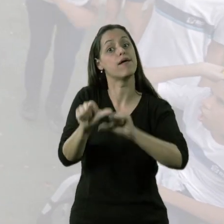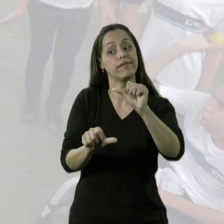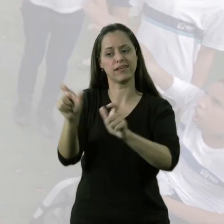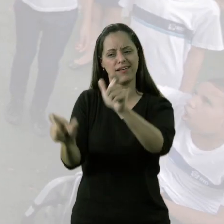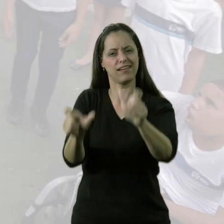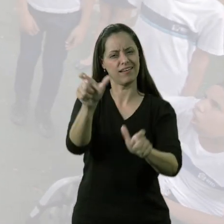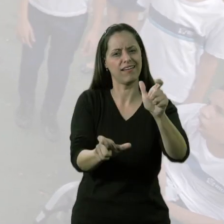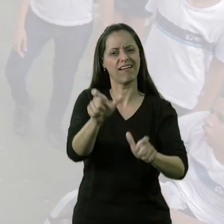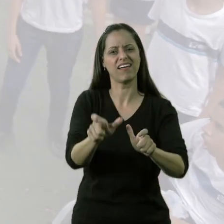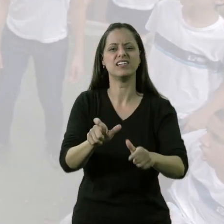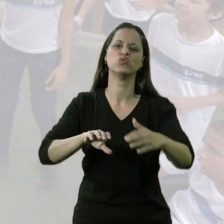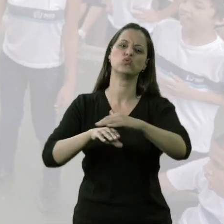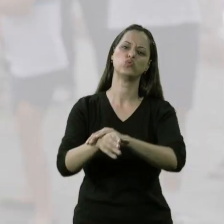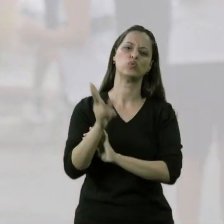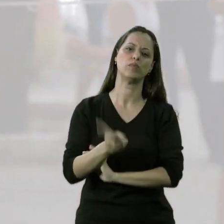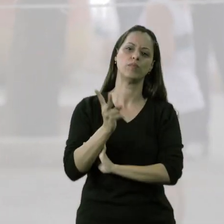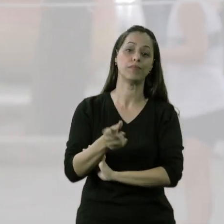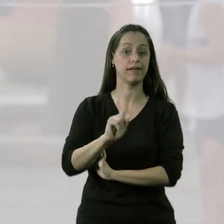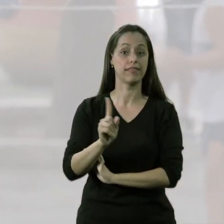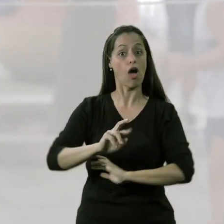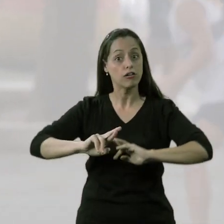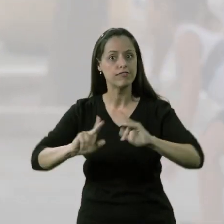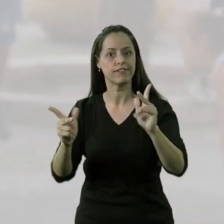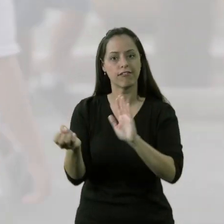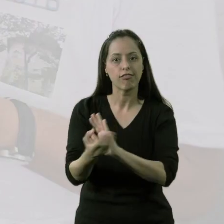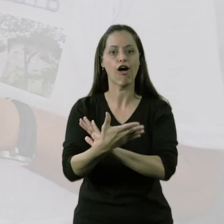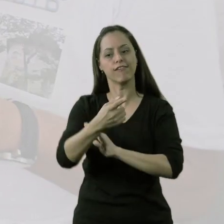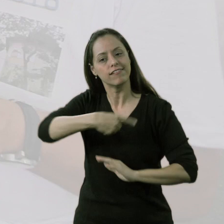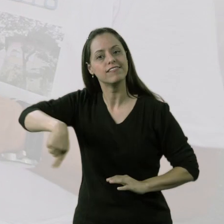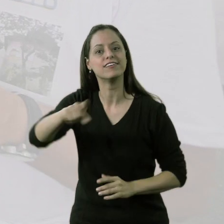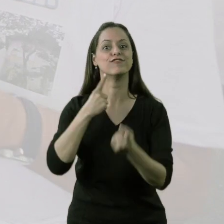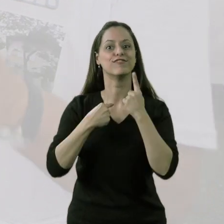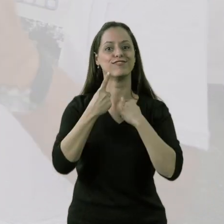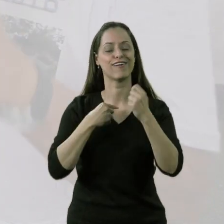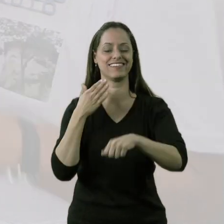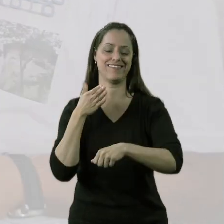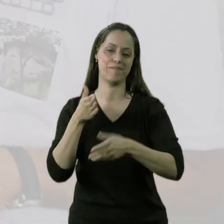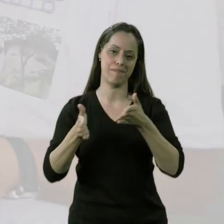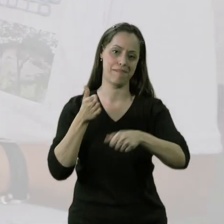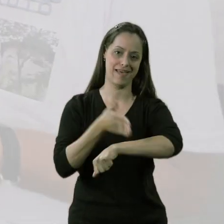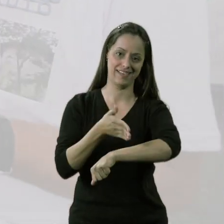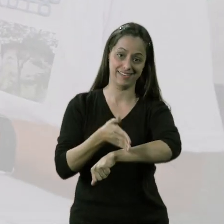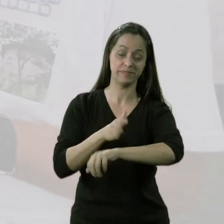que eles estão acostumados no dia a dia, porque a partir do diferente a gente conseguiu que todo mundo tivesse vontade de participar.